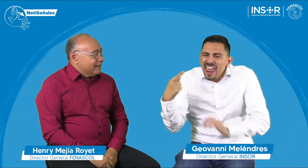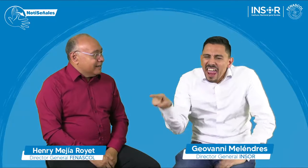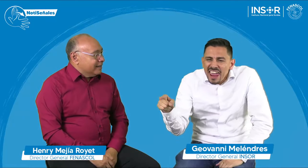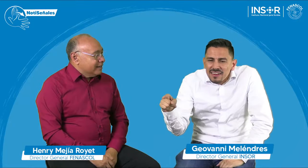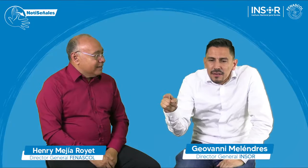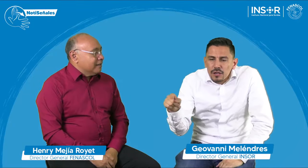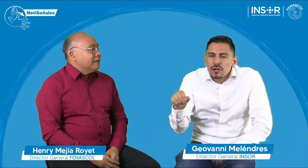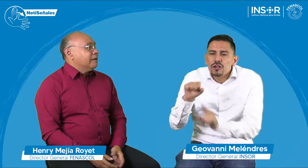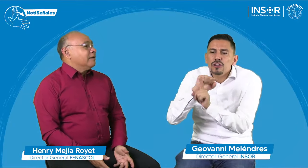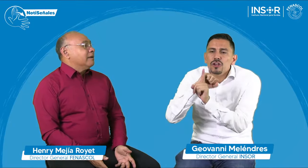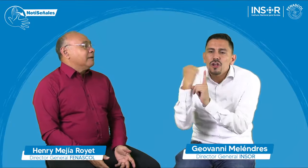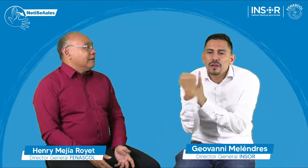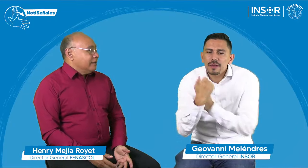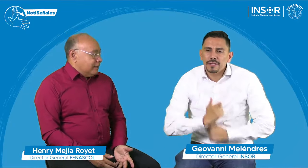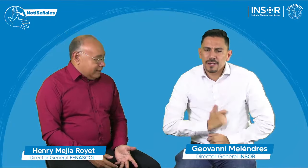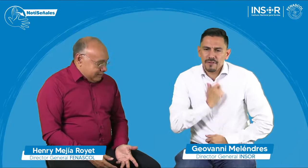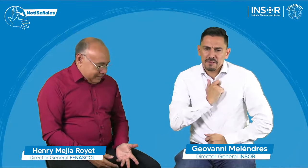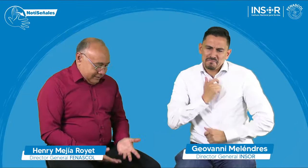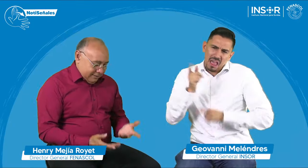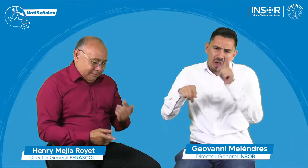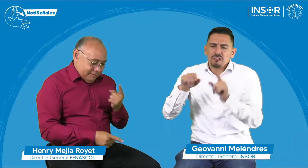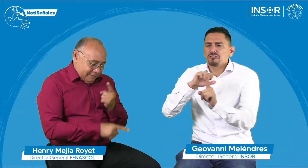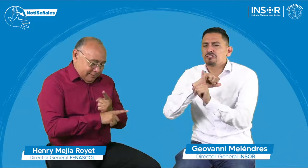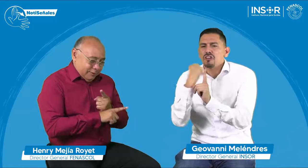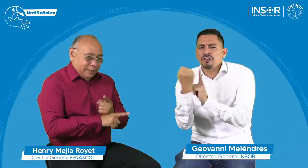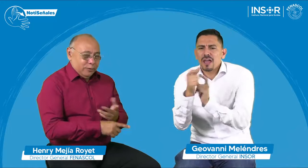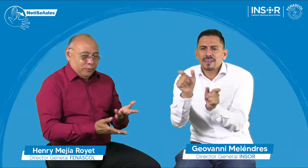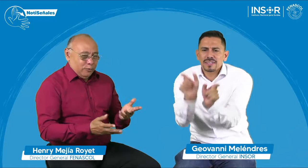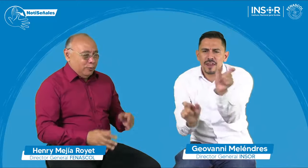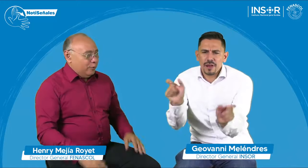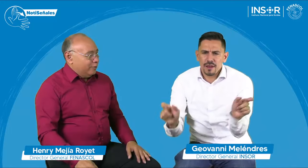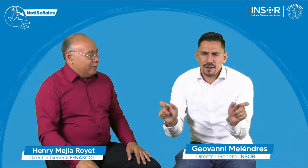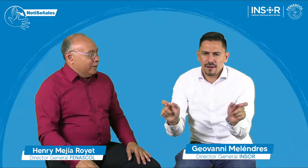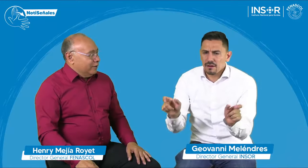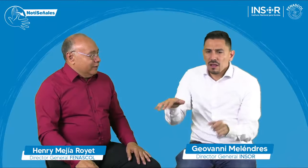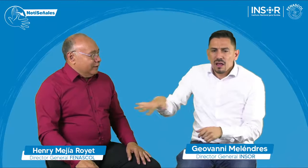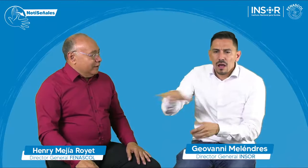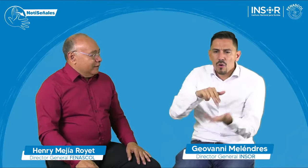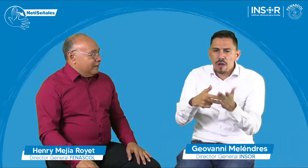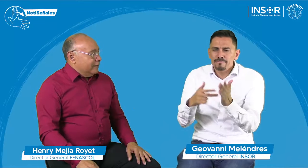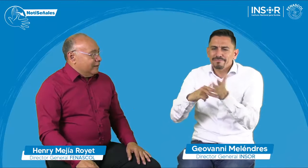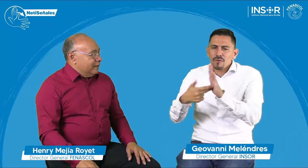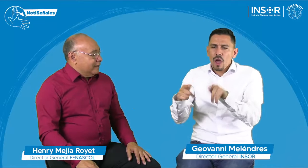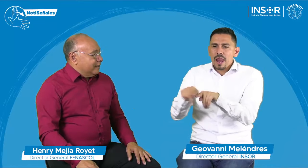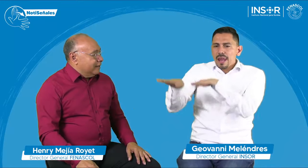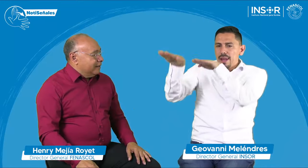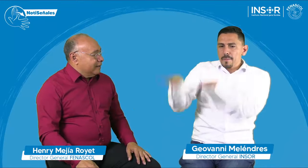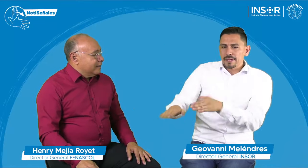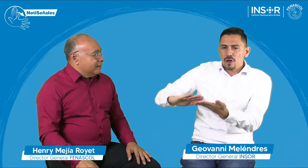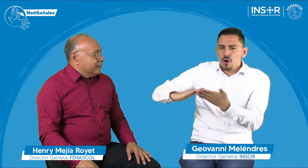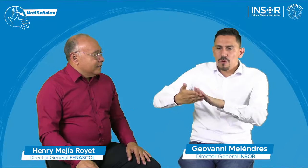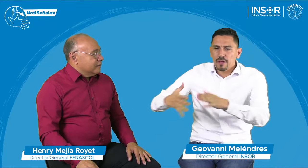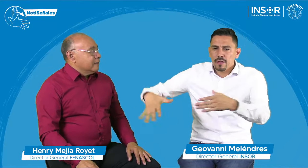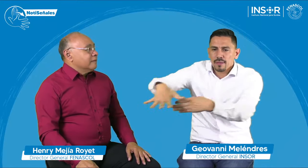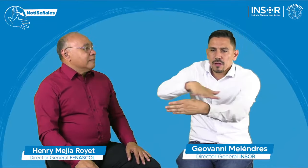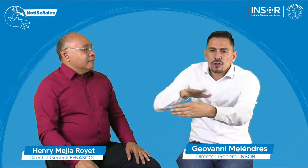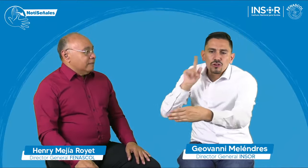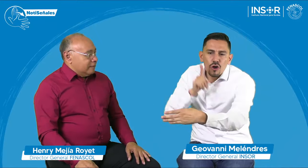claro a todos esta situación. Penas cool representa a la